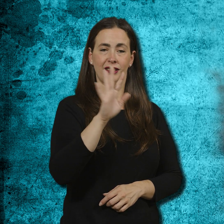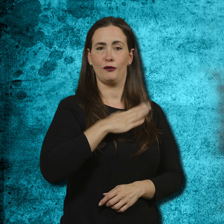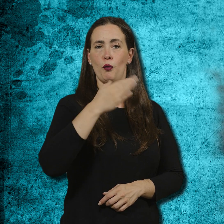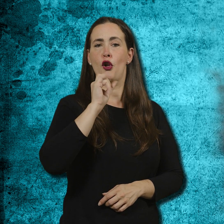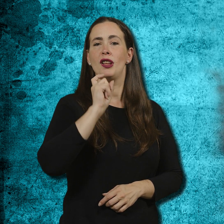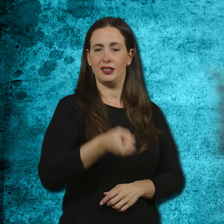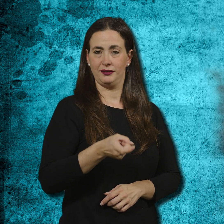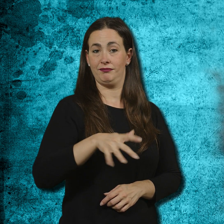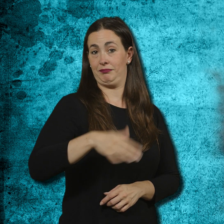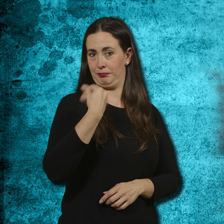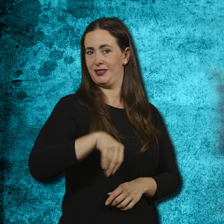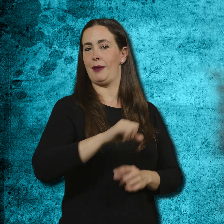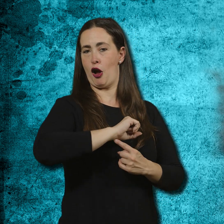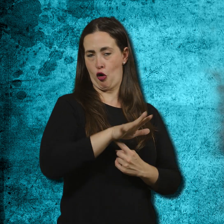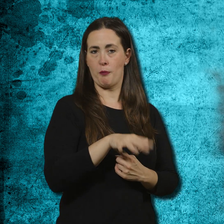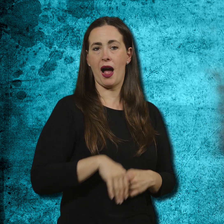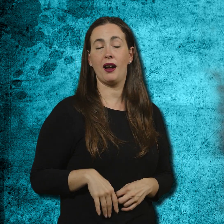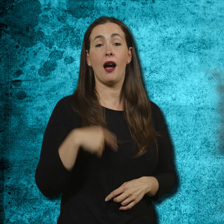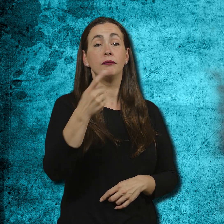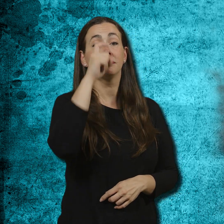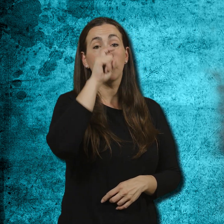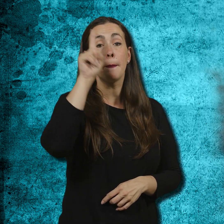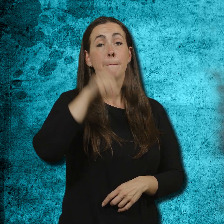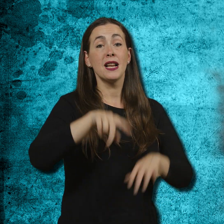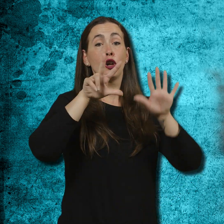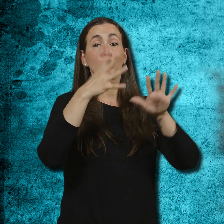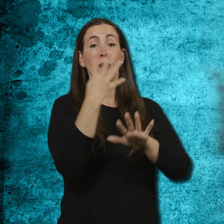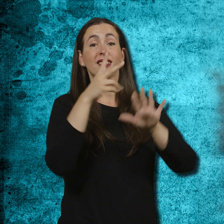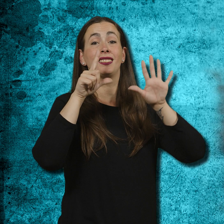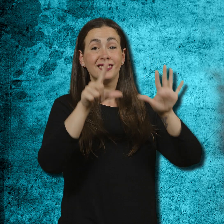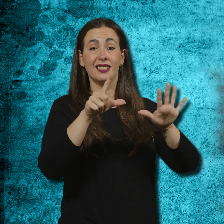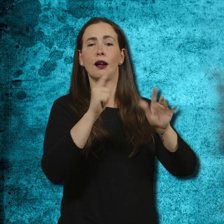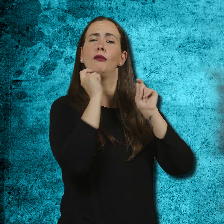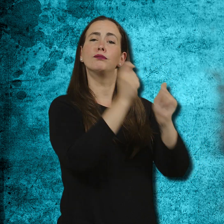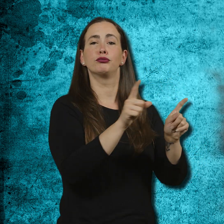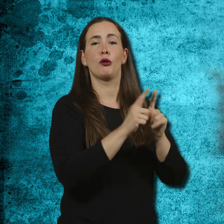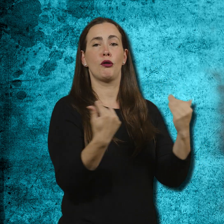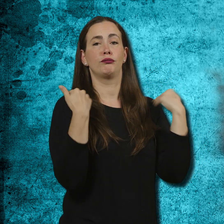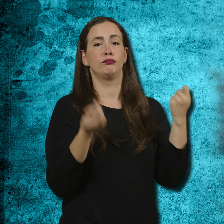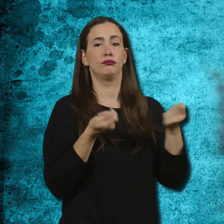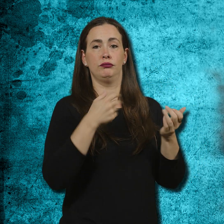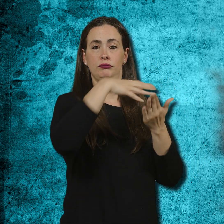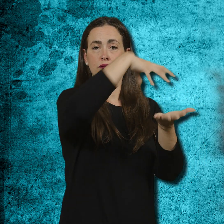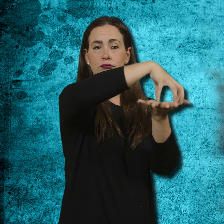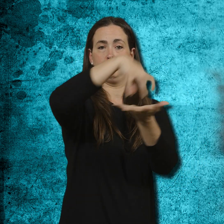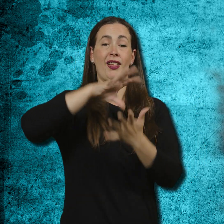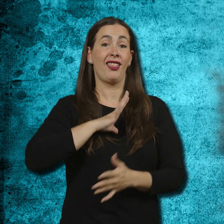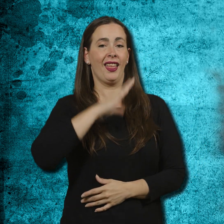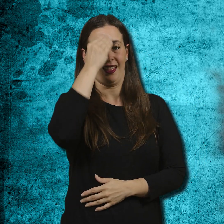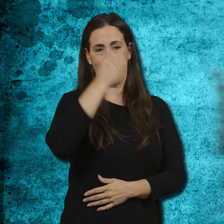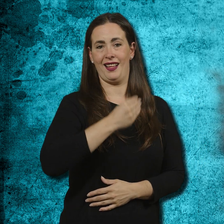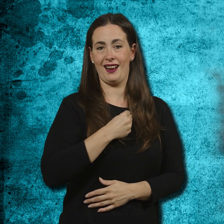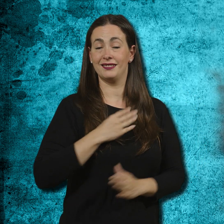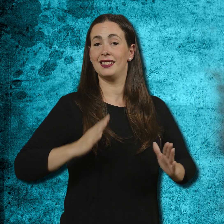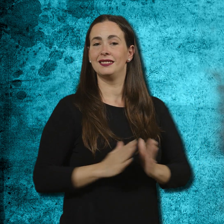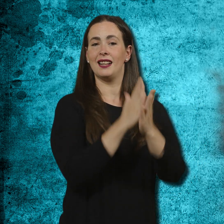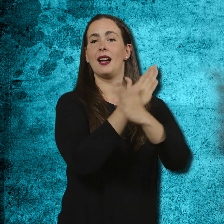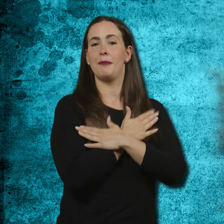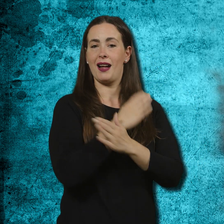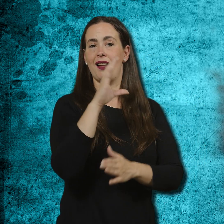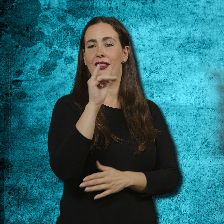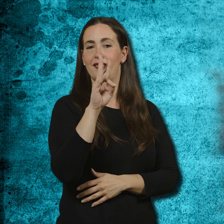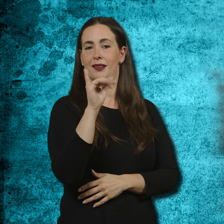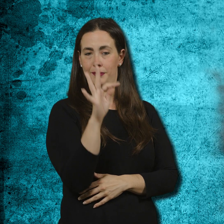i, en 1847, ecònom de Santa Maria de Civit.